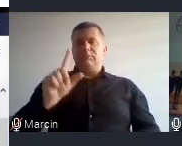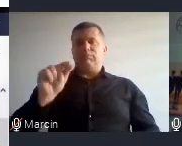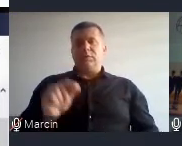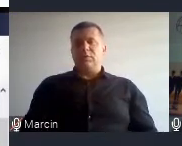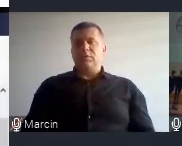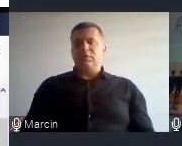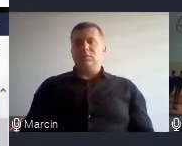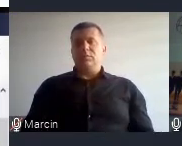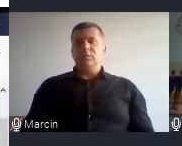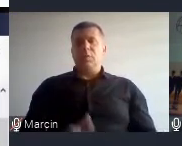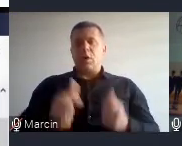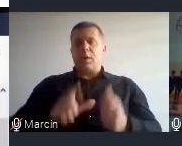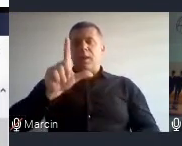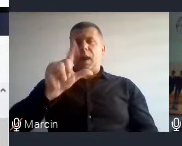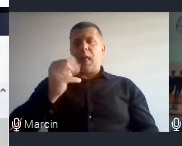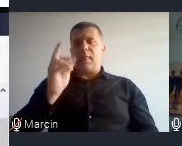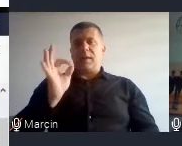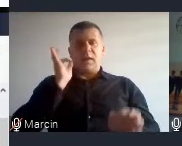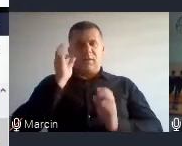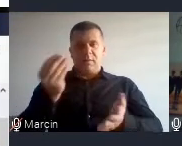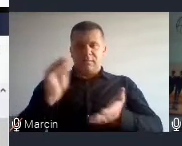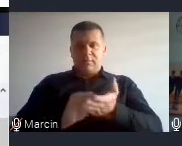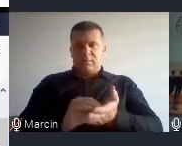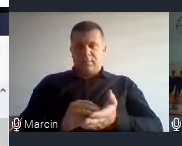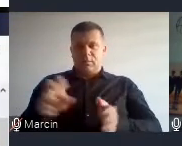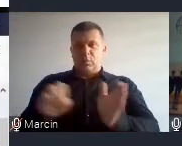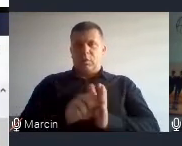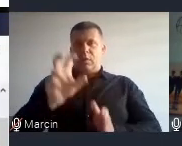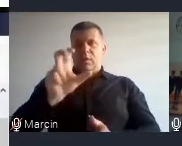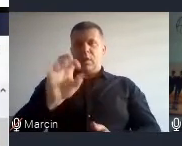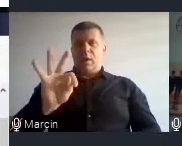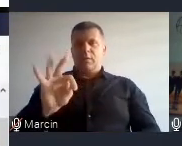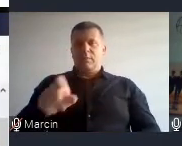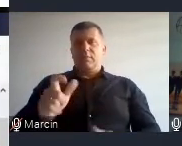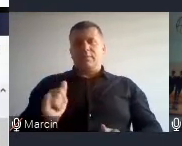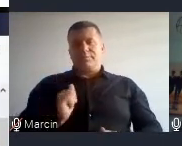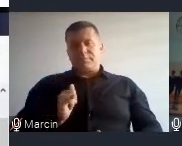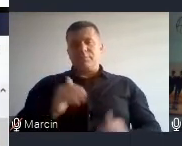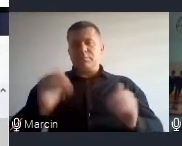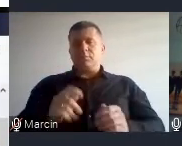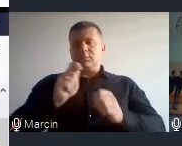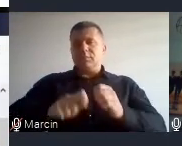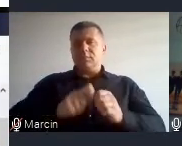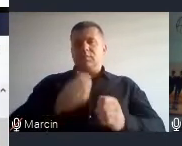Wkleję Państwu link do tej informacji do czatu, abyście w razie potrzeby mogli sobie skorzystać.